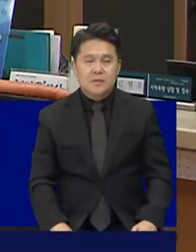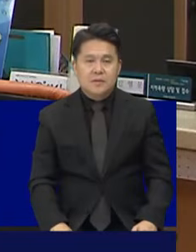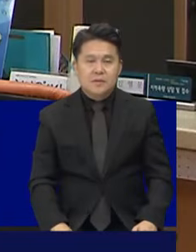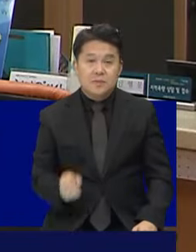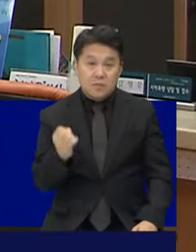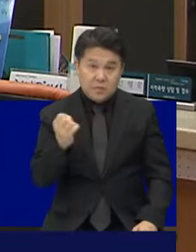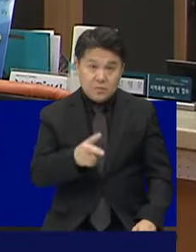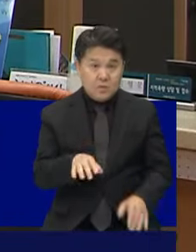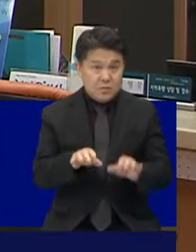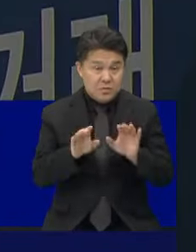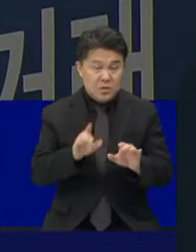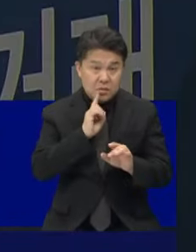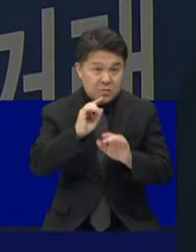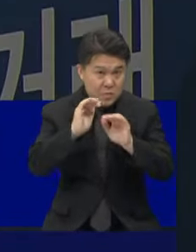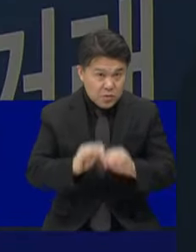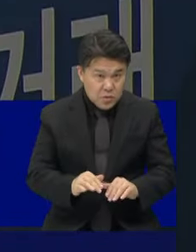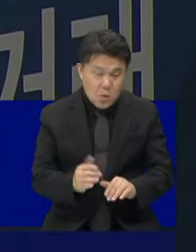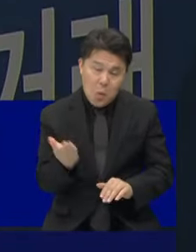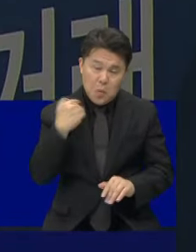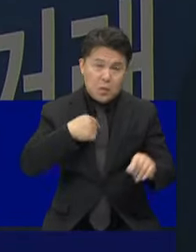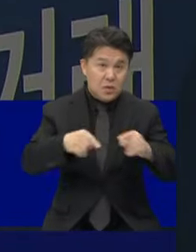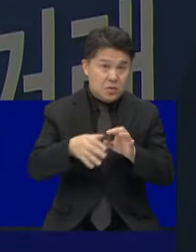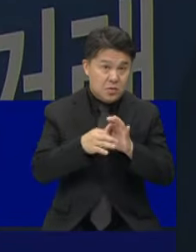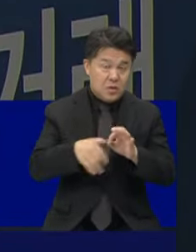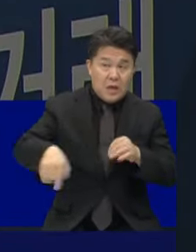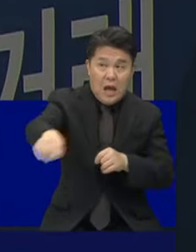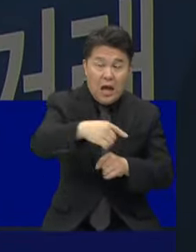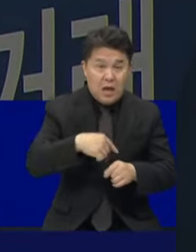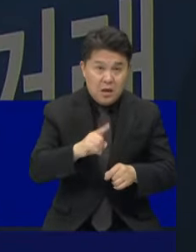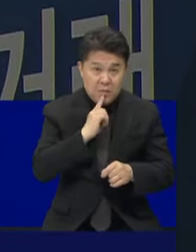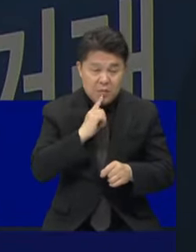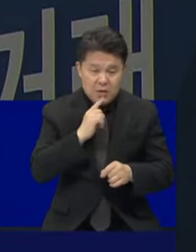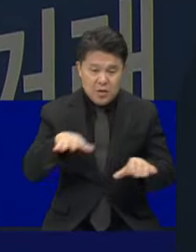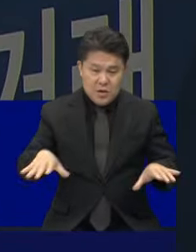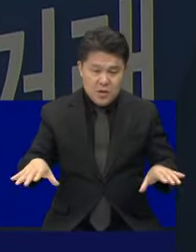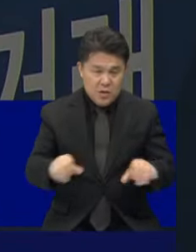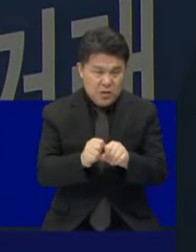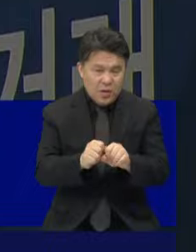고위 관계자의 이 발언은 최근 정치권에서 제기된 종부세 폐지와 완화 논의에